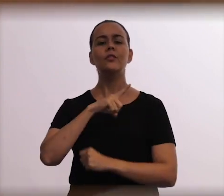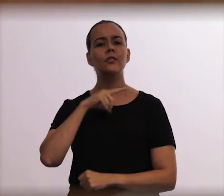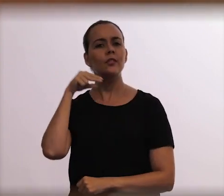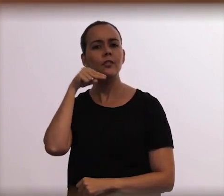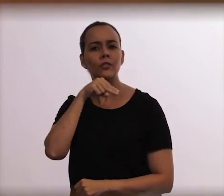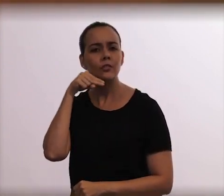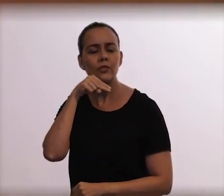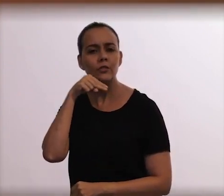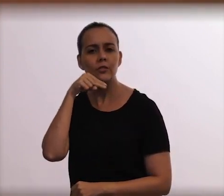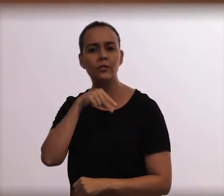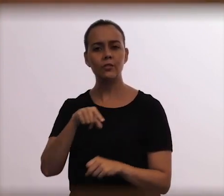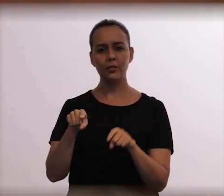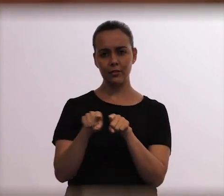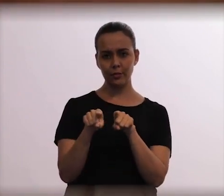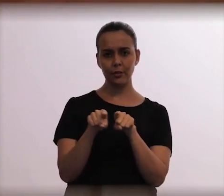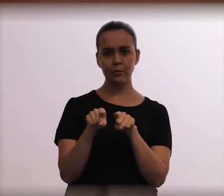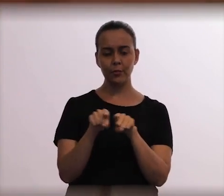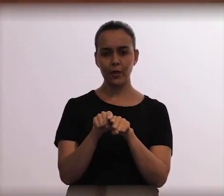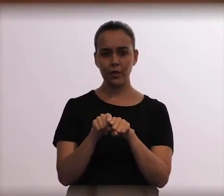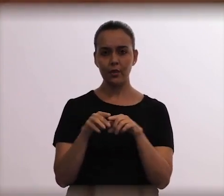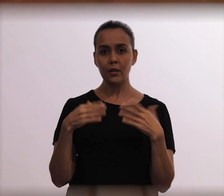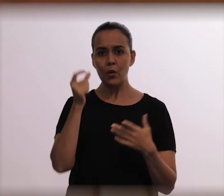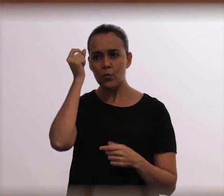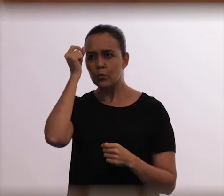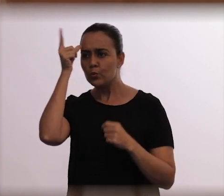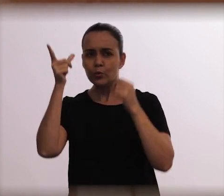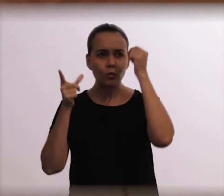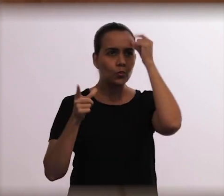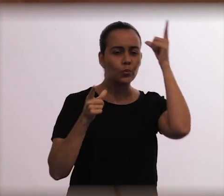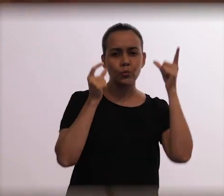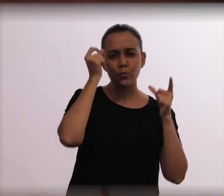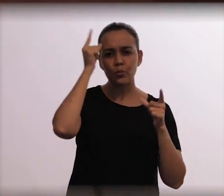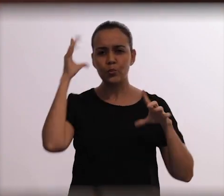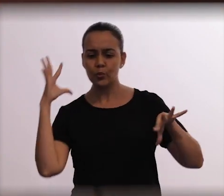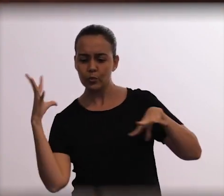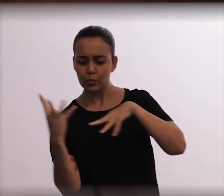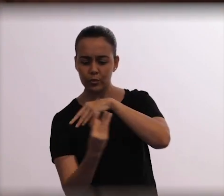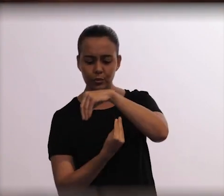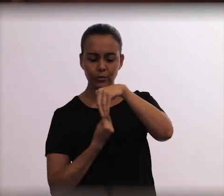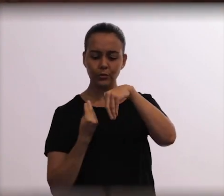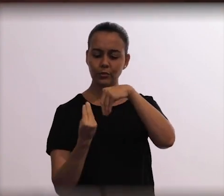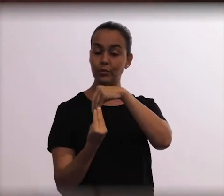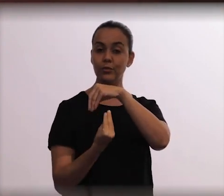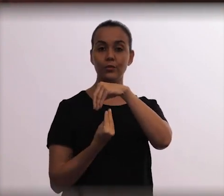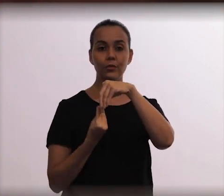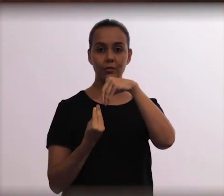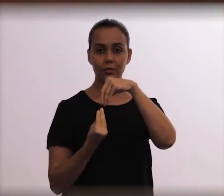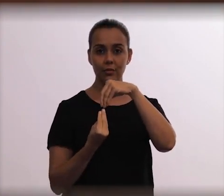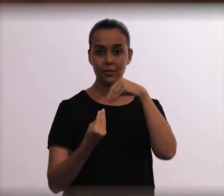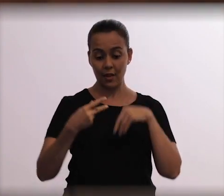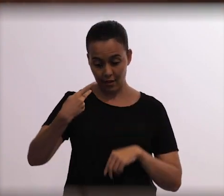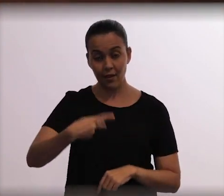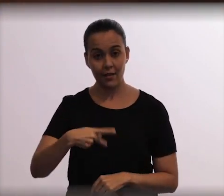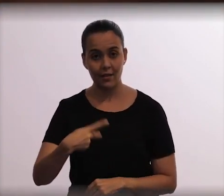É esse encontro de múltiplas culturas que dá esse,